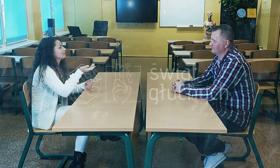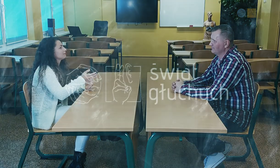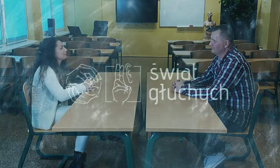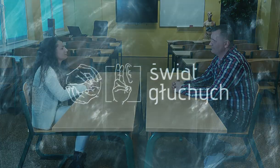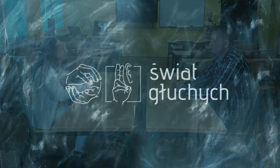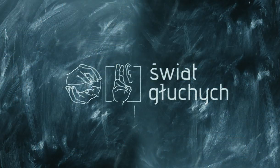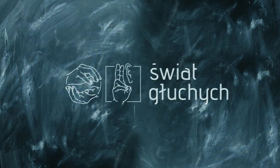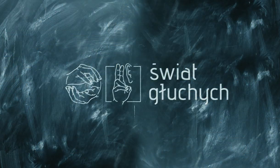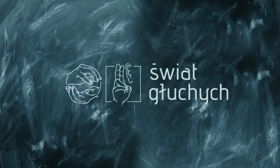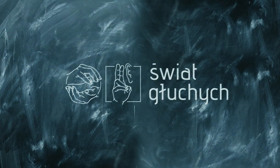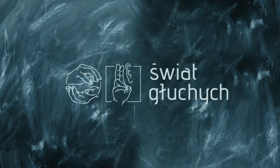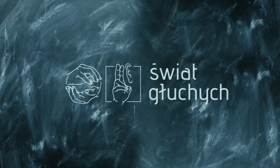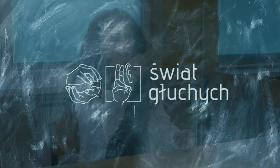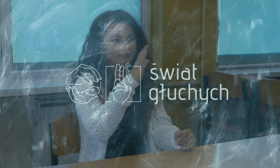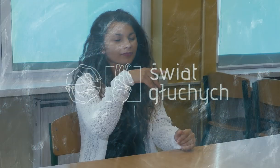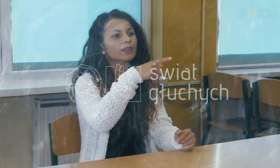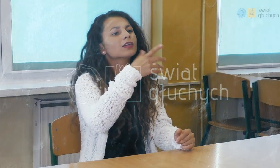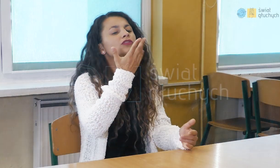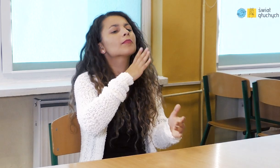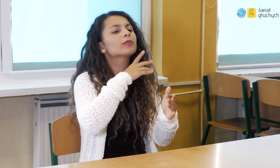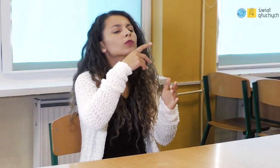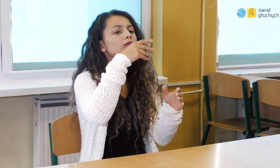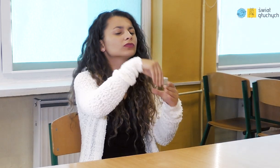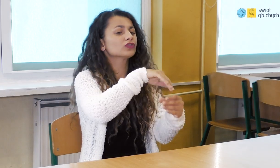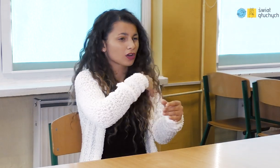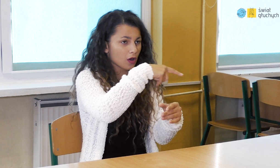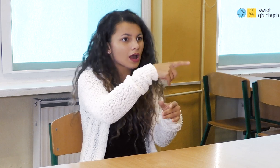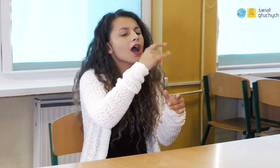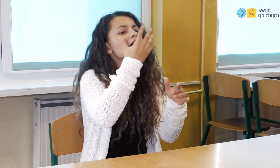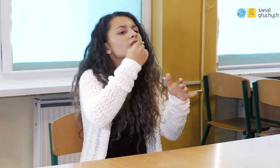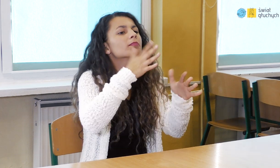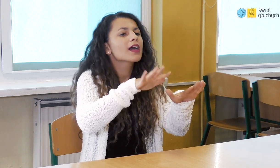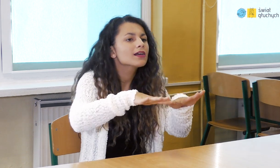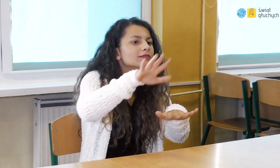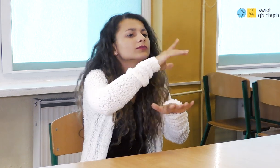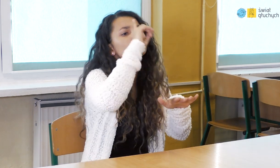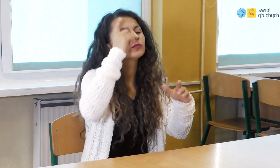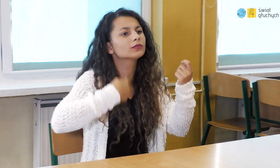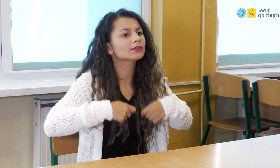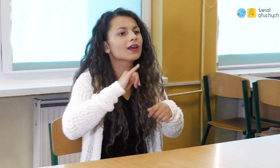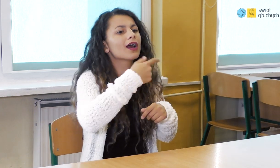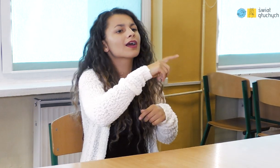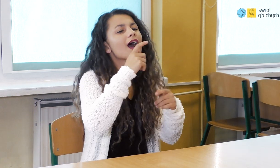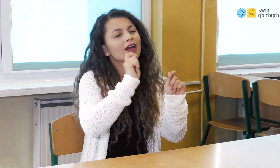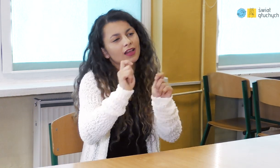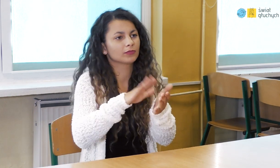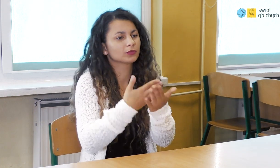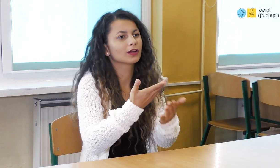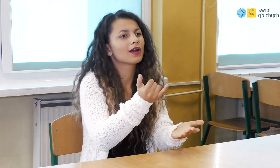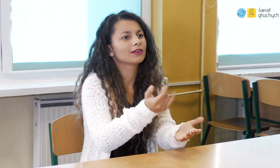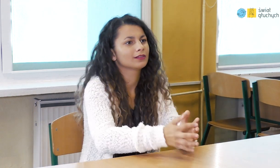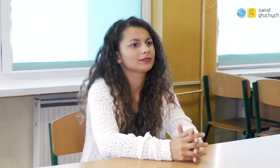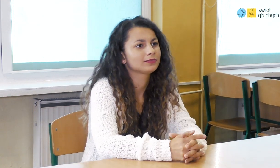Opowiedz mi, jak dokładnie wyglądały imprezy szkolne?